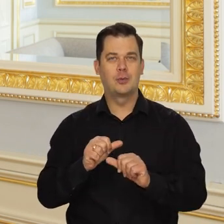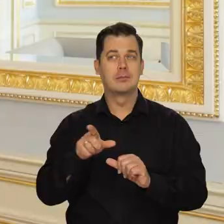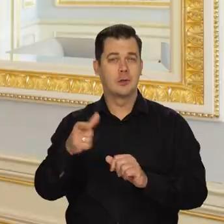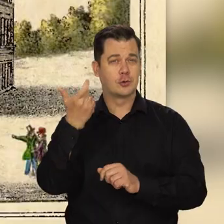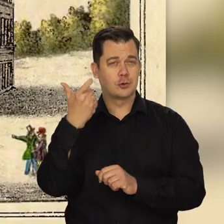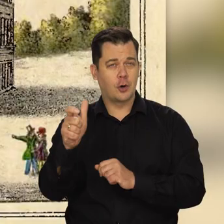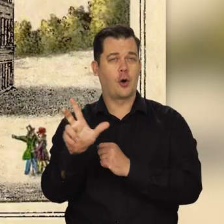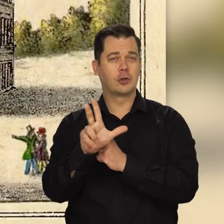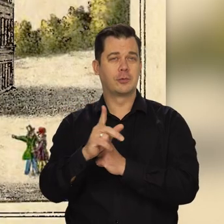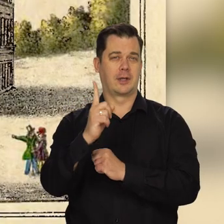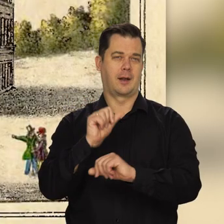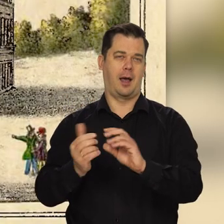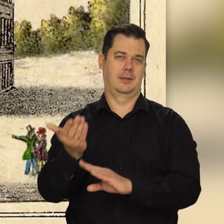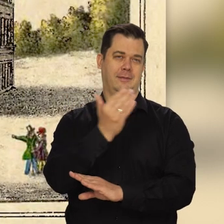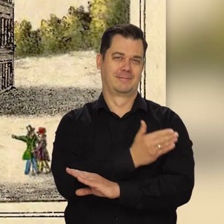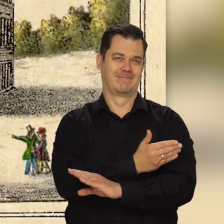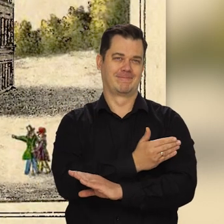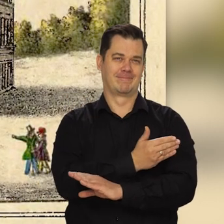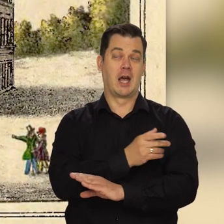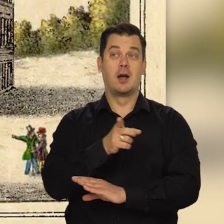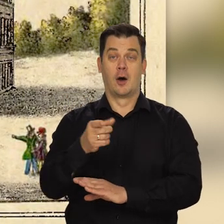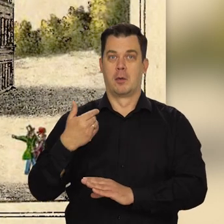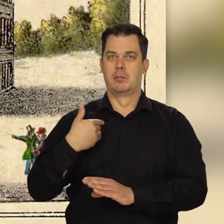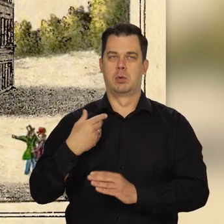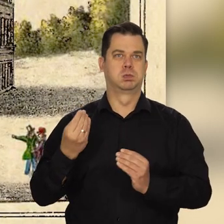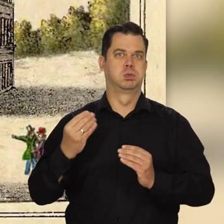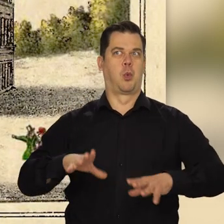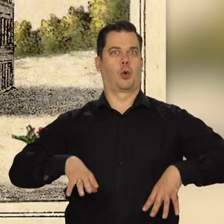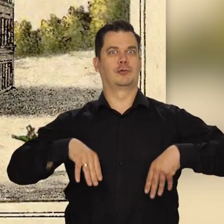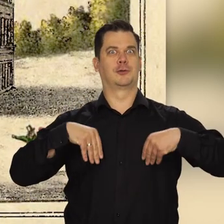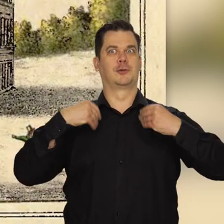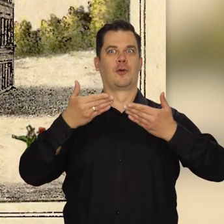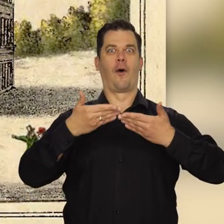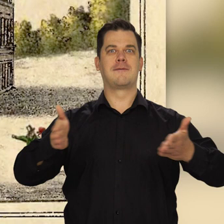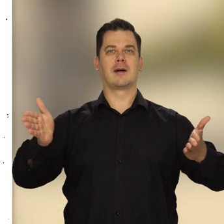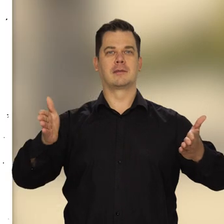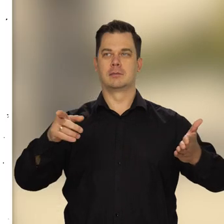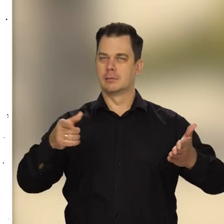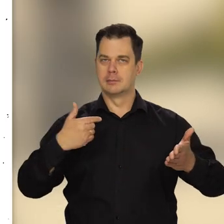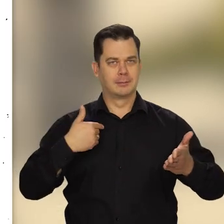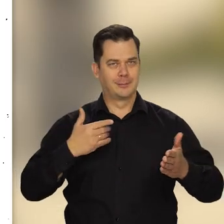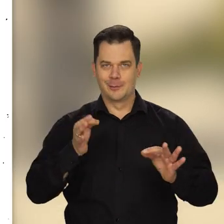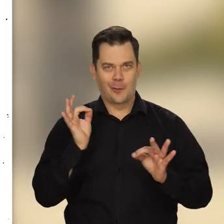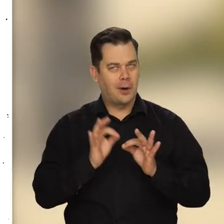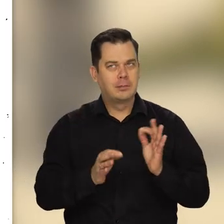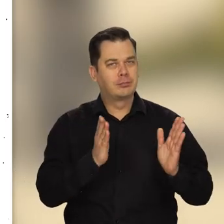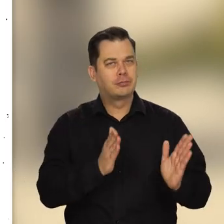czyli 181 lat temu. To była wielka uroczystość, którą bardzo pieczołowicie przygotowano.